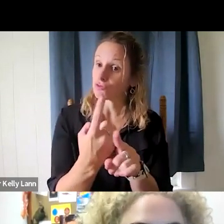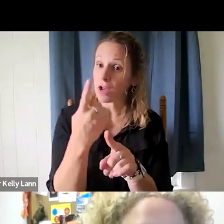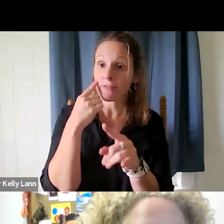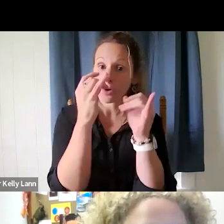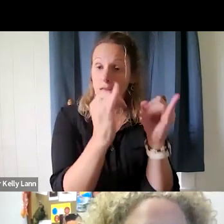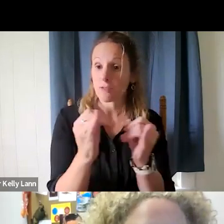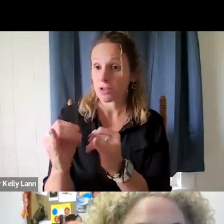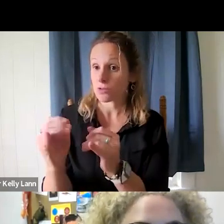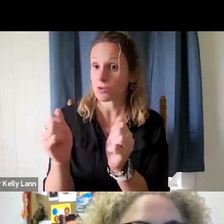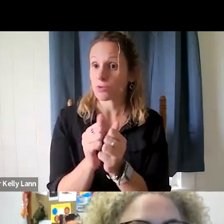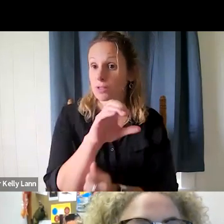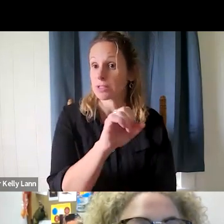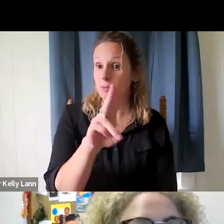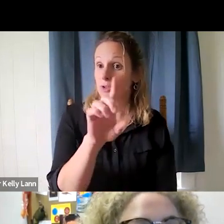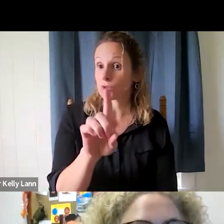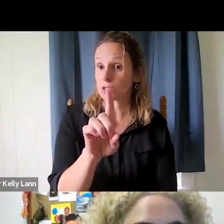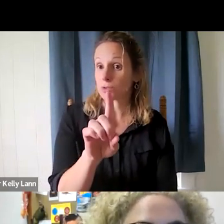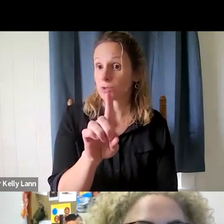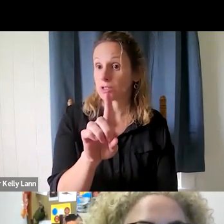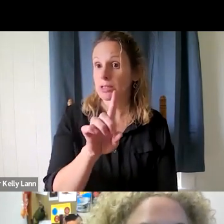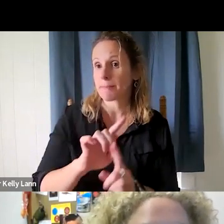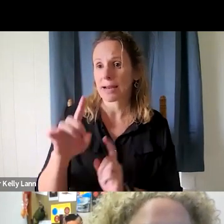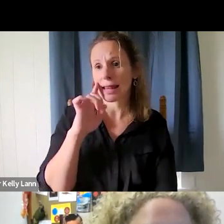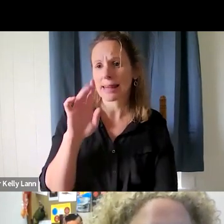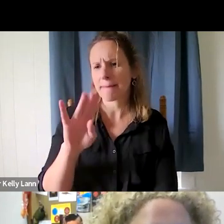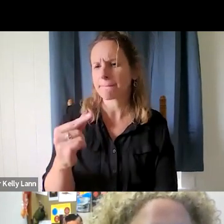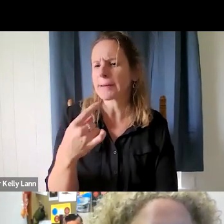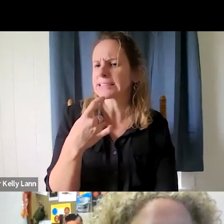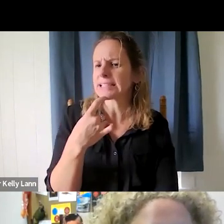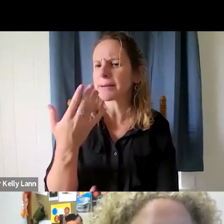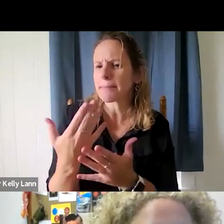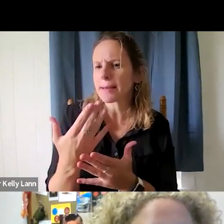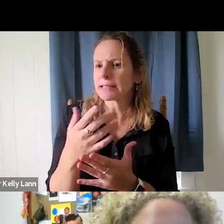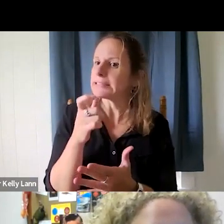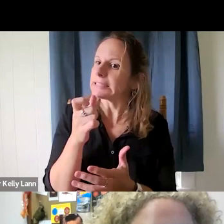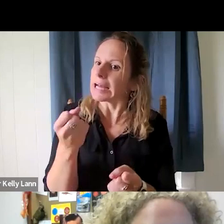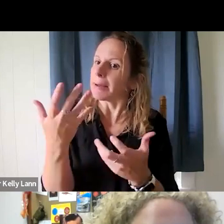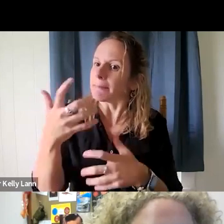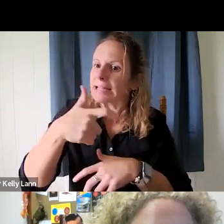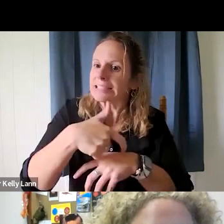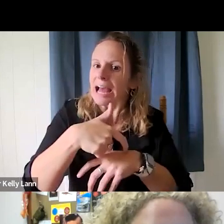con trastornos por consumo de sustancias. Y creo que Bug dijo que quizá no hay que dedicar tanto tiempo a leer cada pregunta